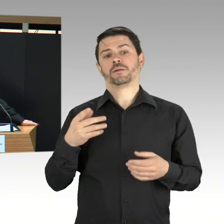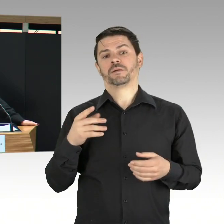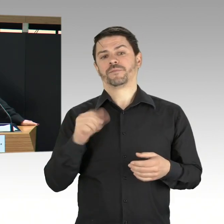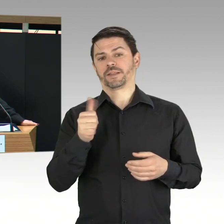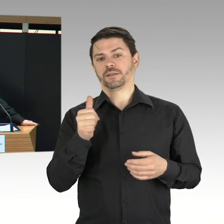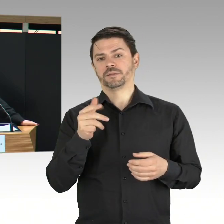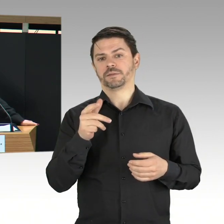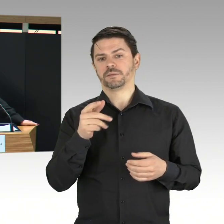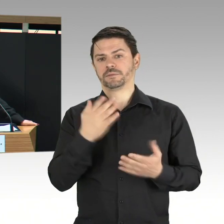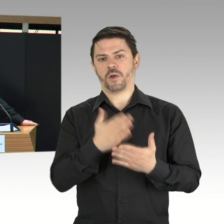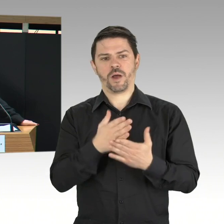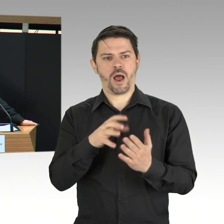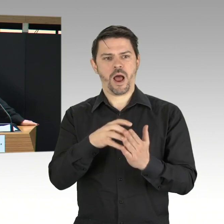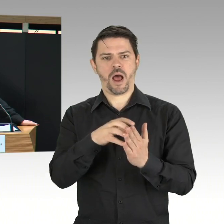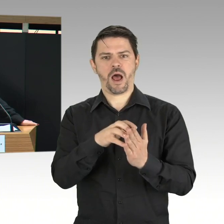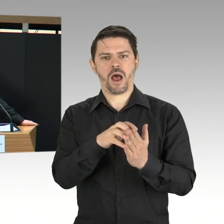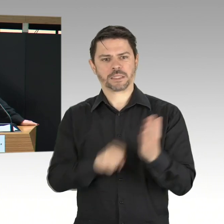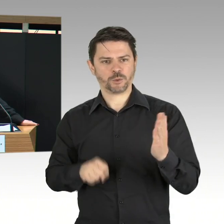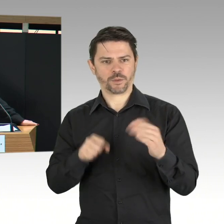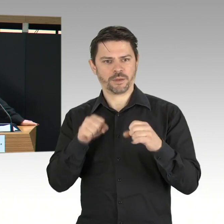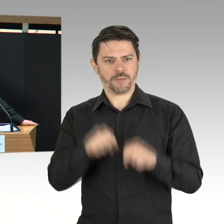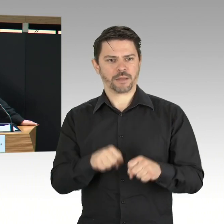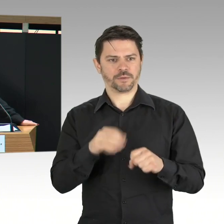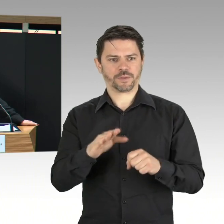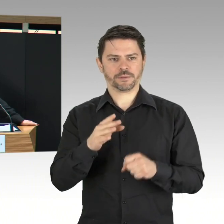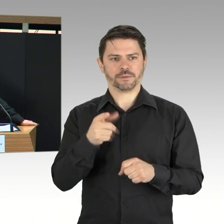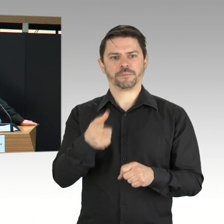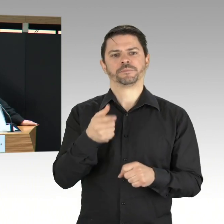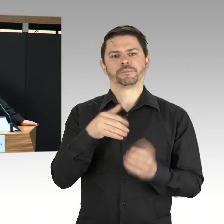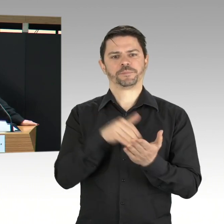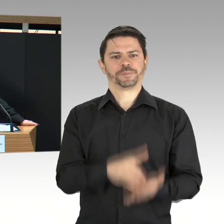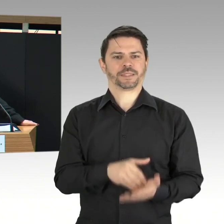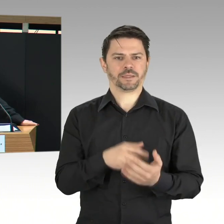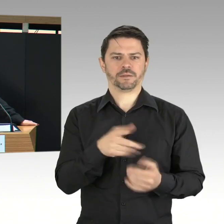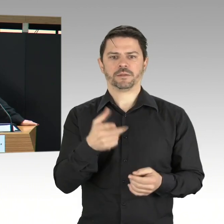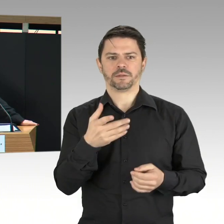wenn Sie sonst regelmäßig alle zwei Jahre Mieterhöhung erwarten konnten.